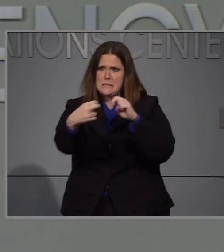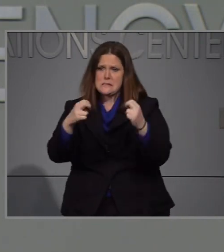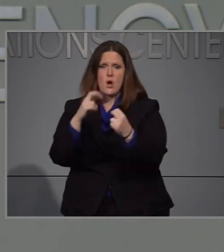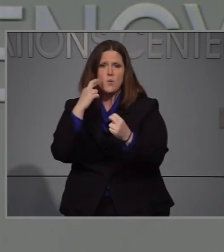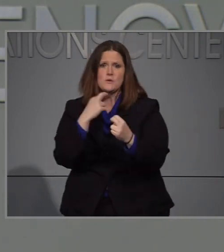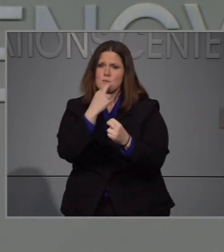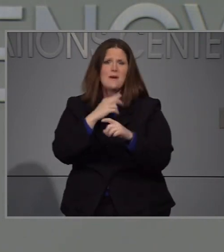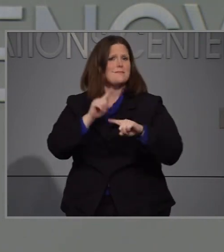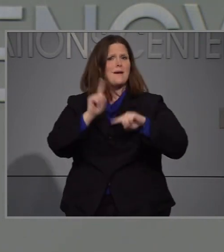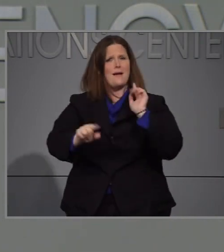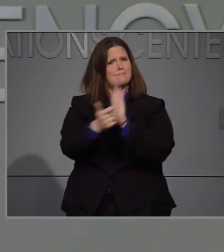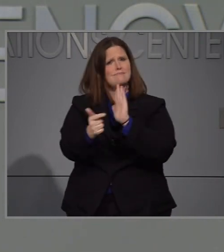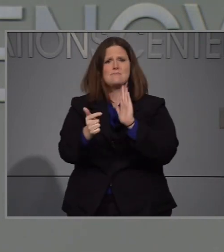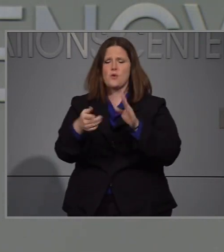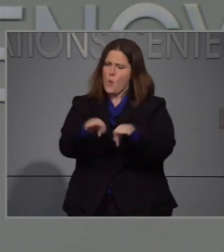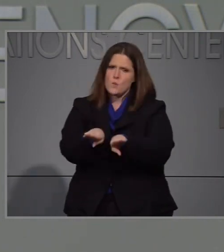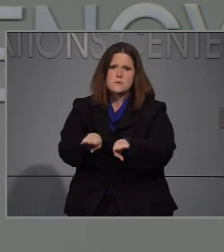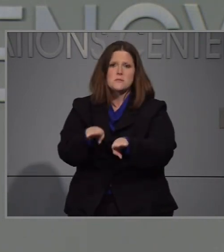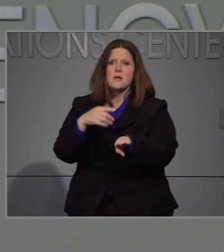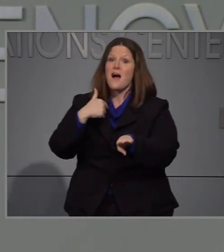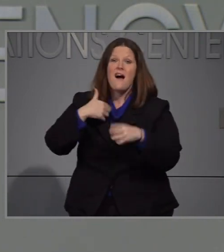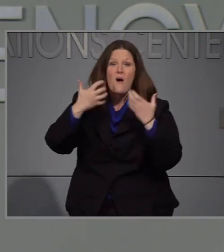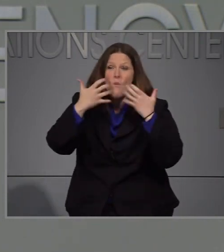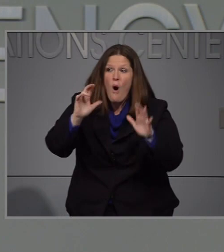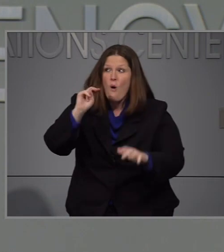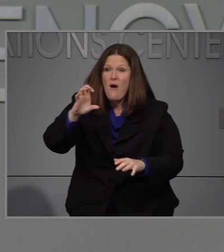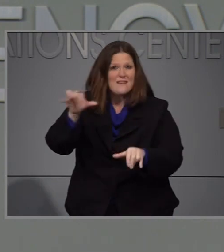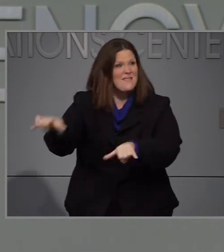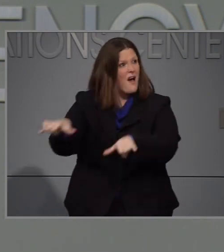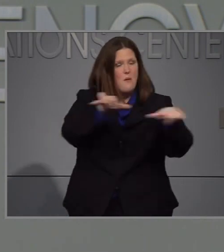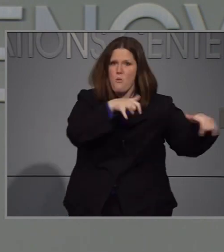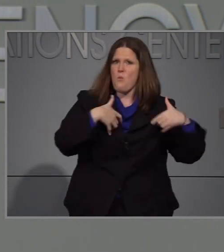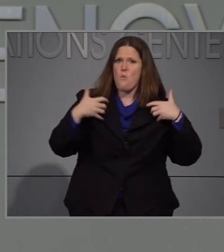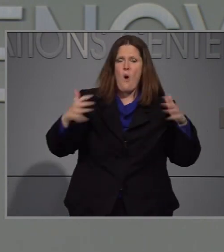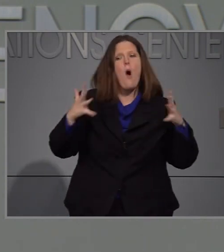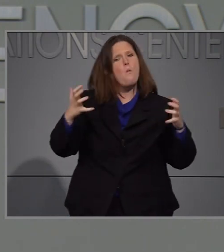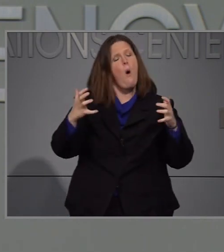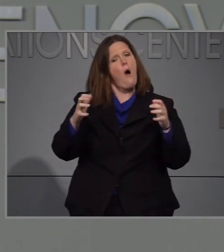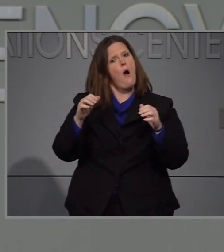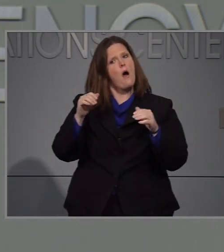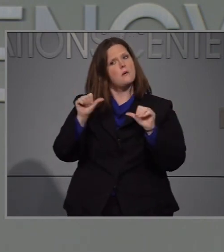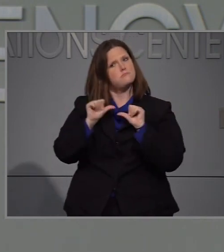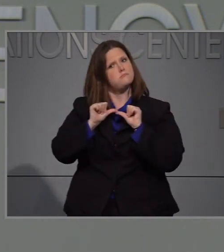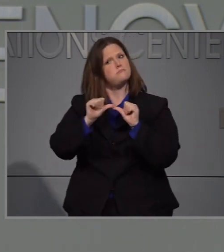comer o cenar en el interior en restaurantes yo no quiero retroceder, yo quiero aserción